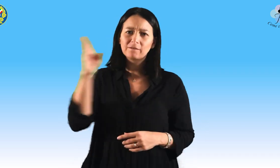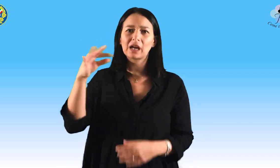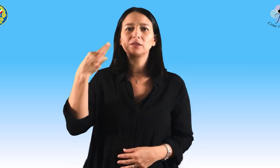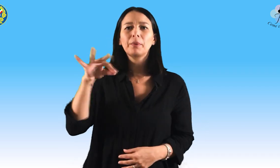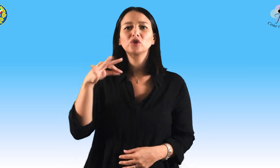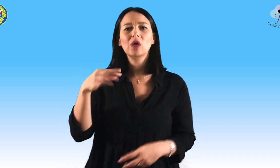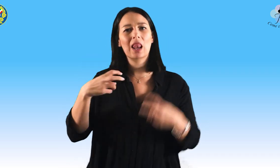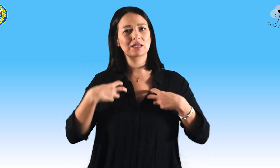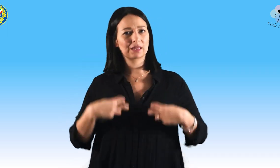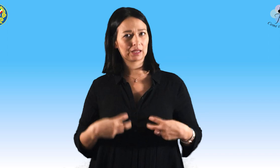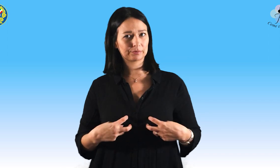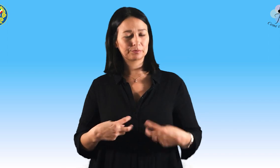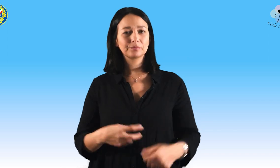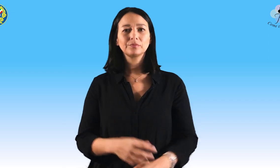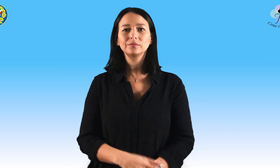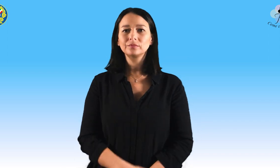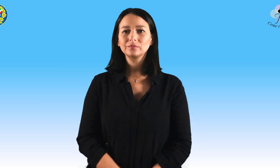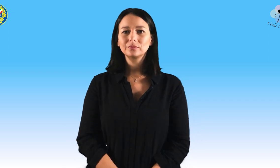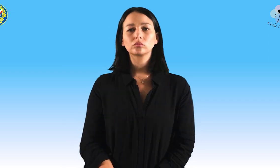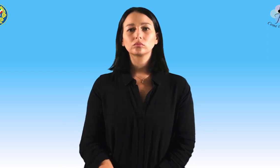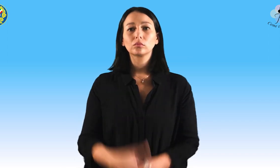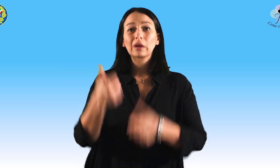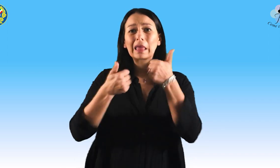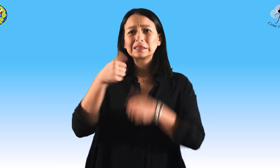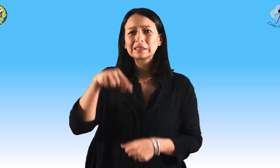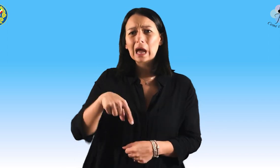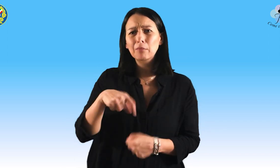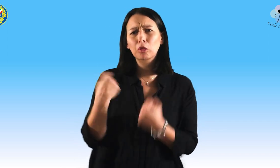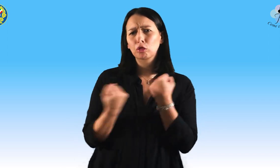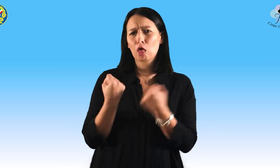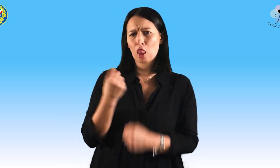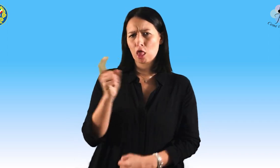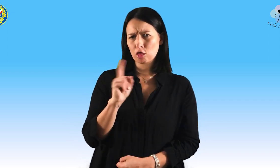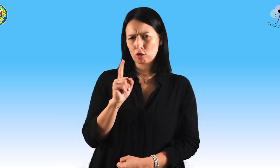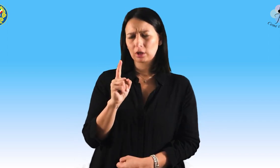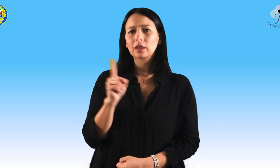che dovrebbe quindi rivolgersi subito al medico specialista. L'esame è indolore.